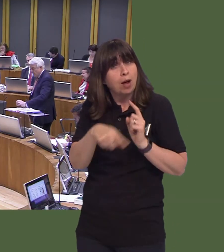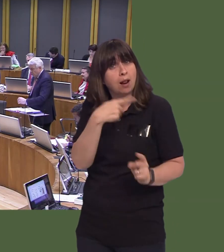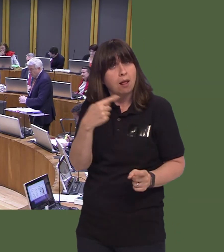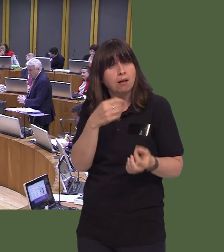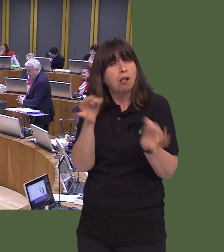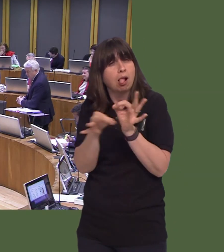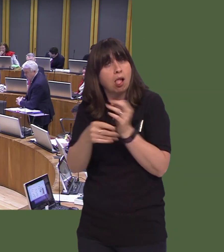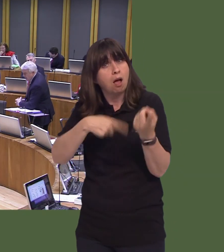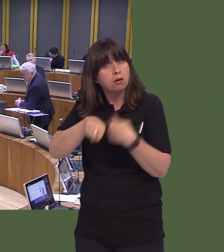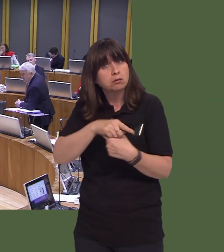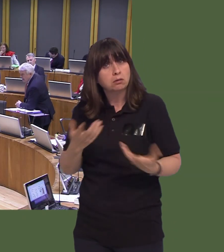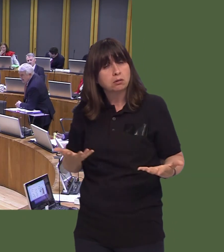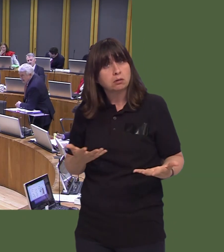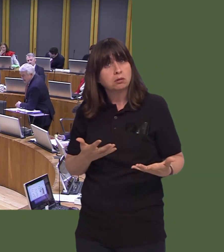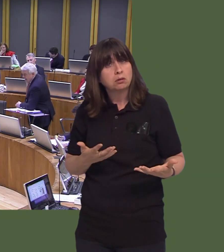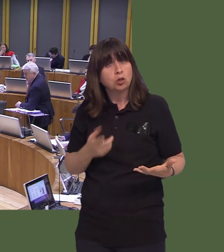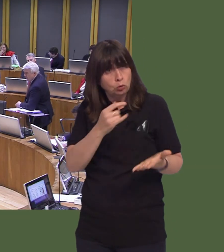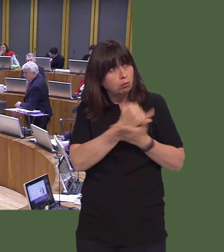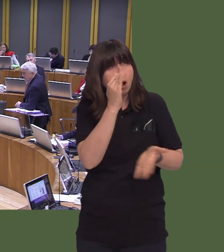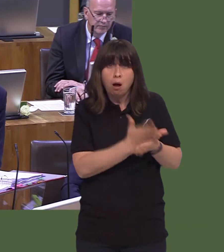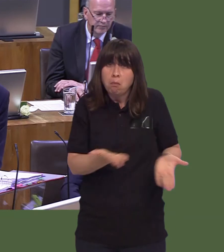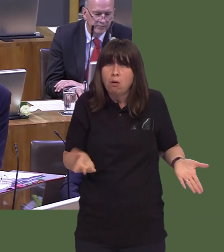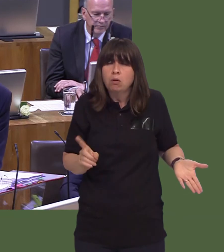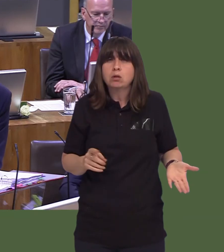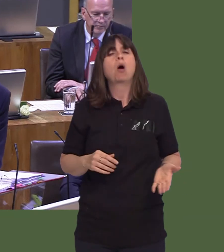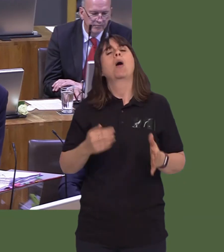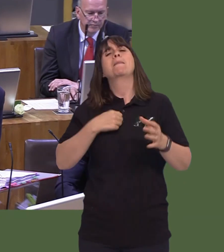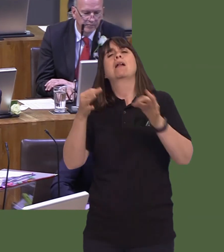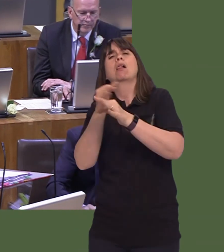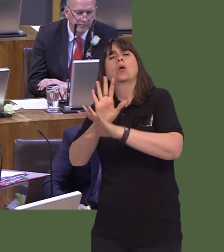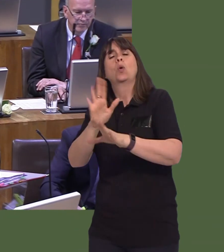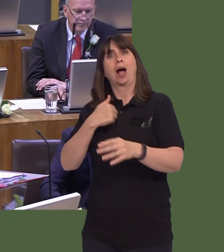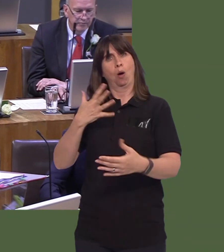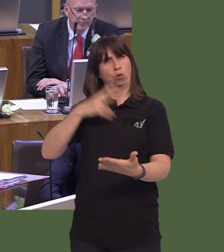Carwyn Jones AM: Na, dim o gwbl, a hoffwn i weld y llythyr y mae'r Aelod yn sÙn amdano